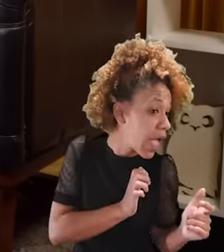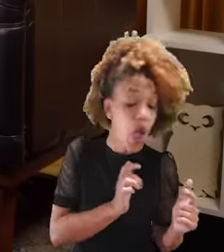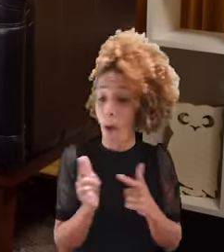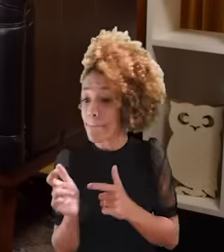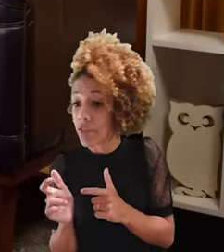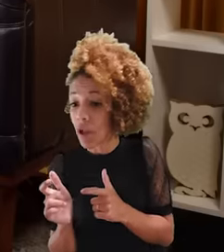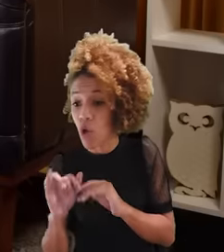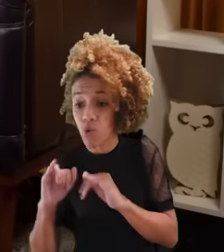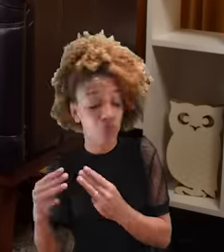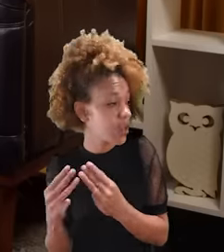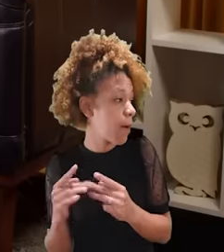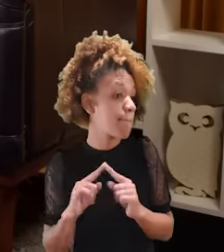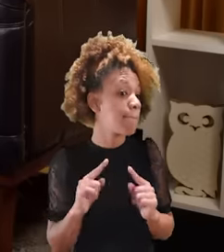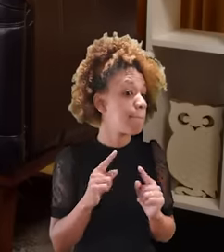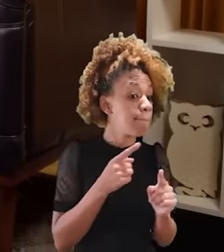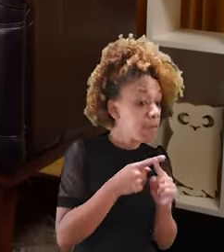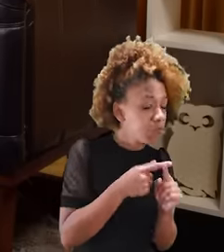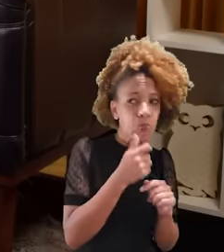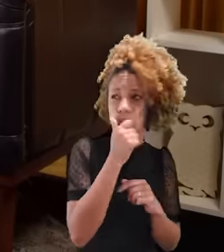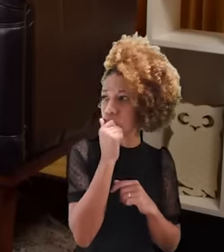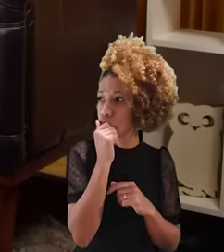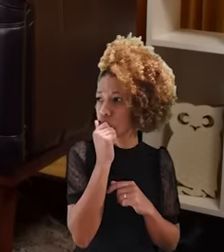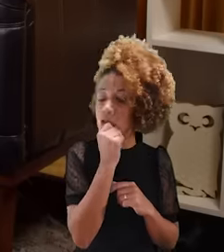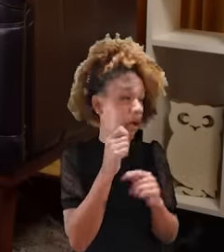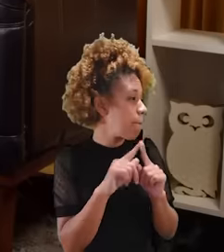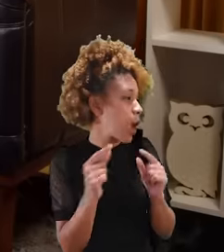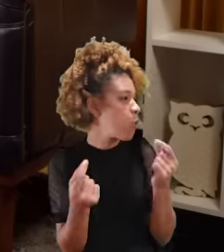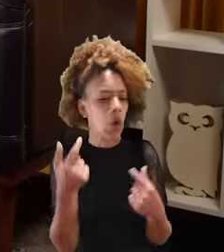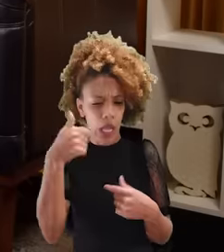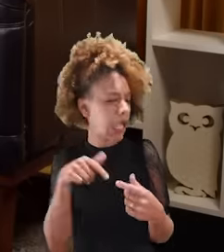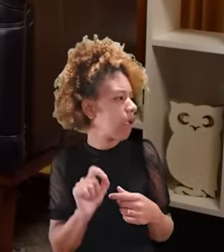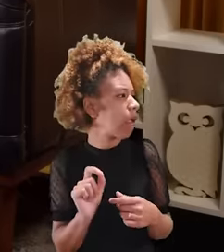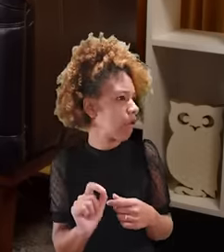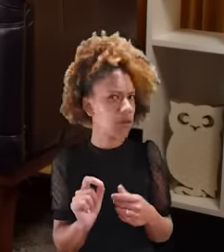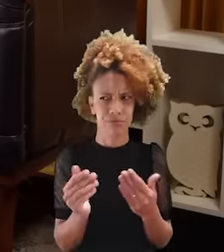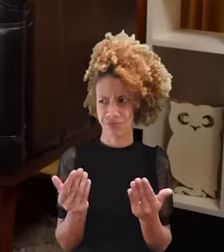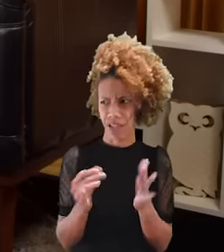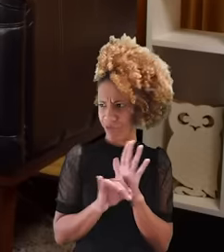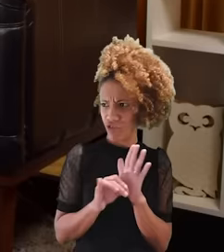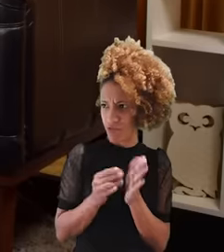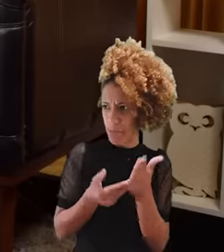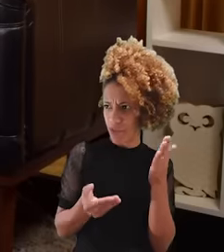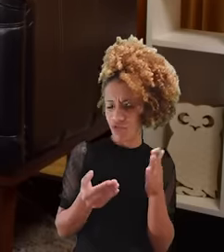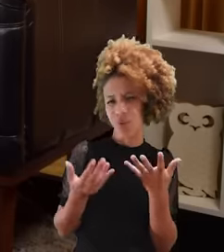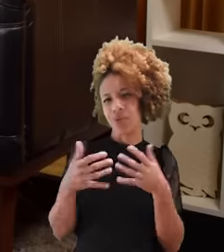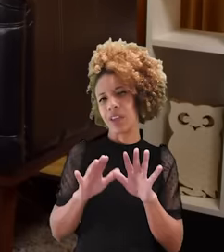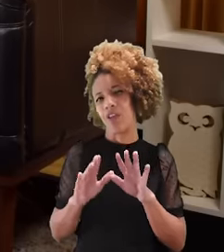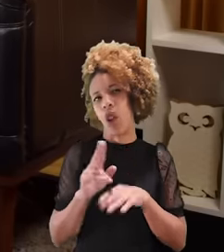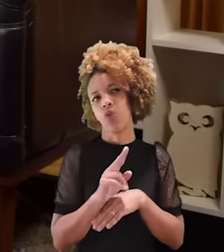aí a gente é nazista ou a gente é sei lá é é é eu não quero falar o nome deles mas assim na época